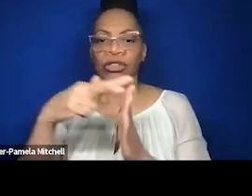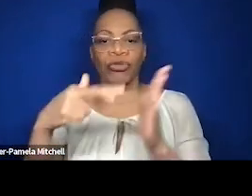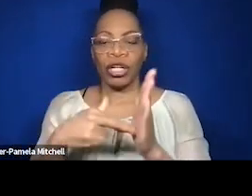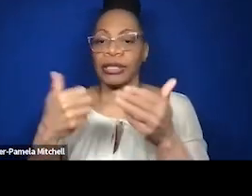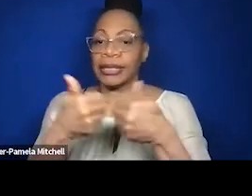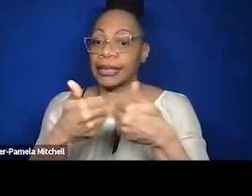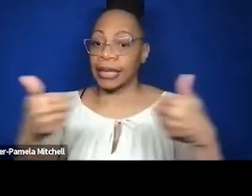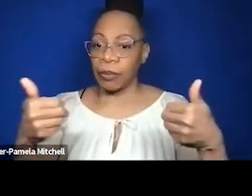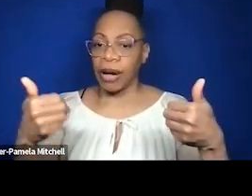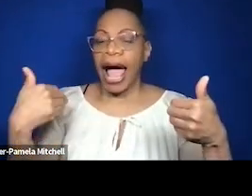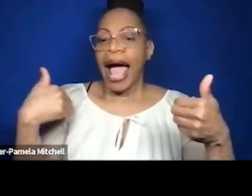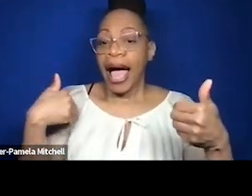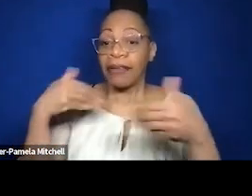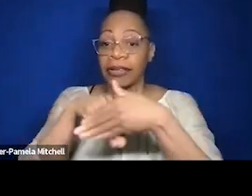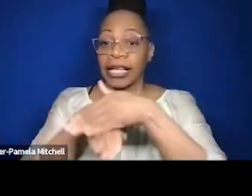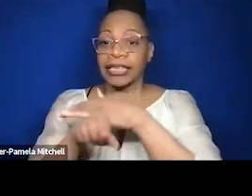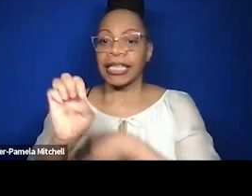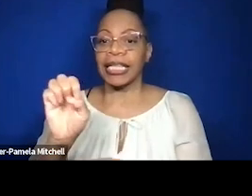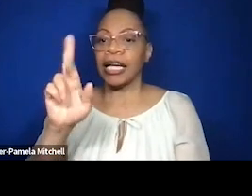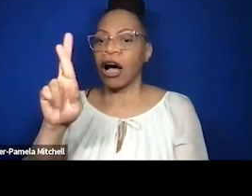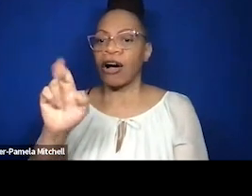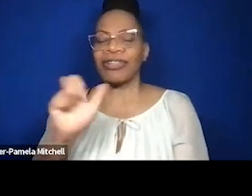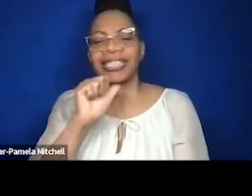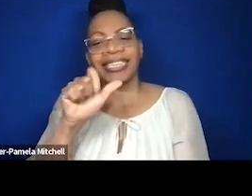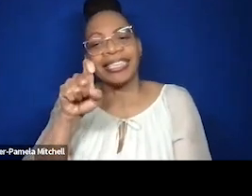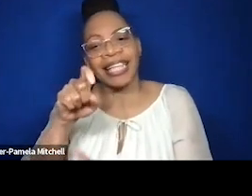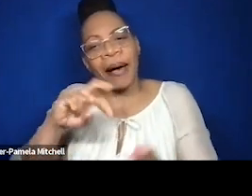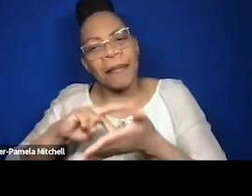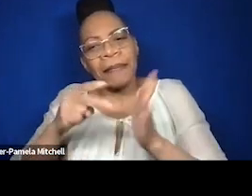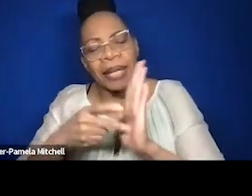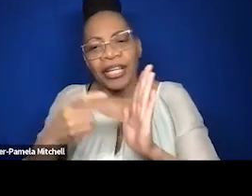Tener acceso a ERE no les da necesariamente acceso a la eFolder,